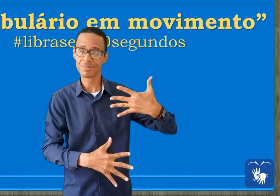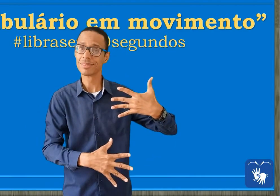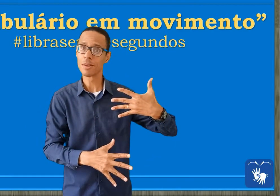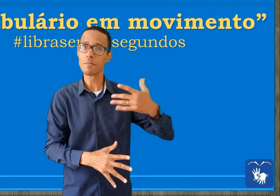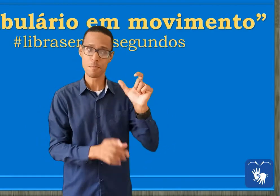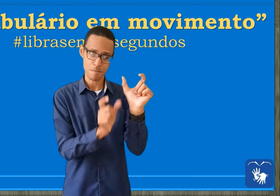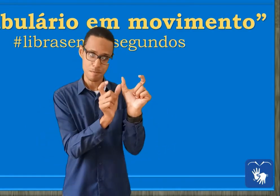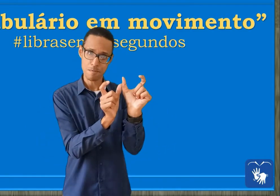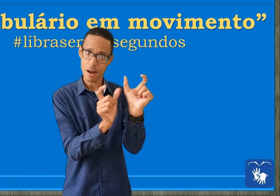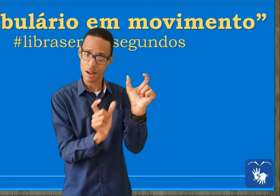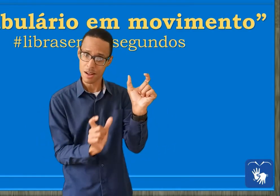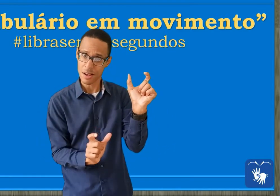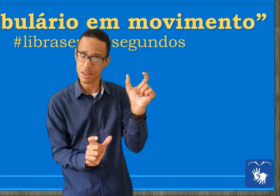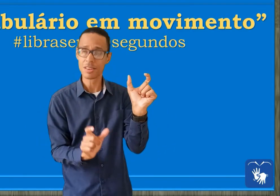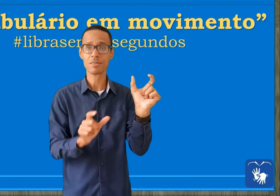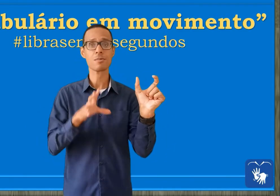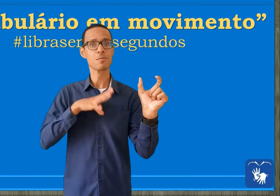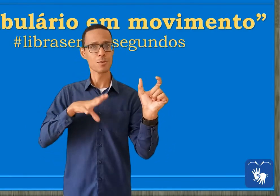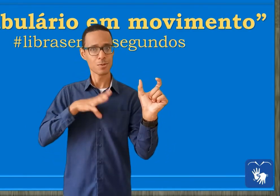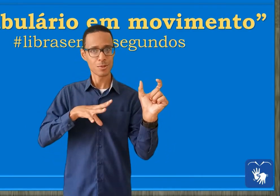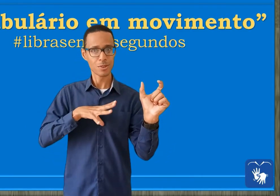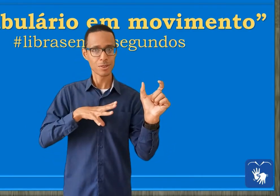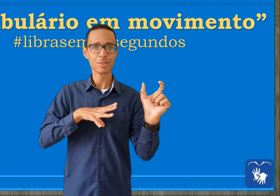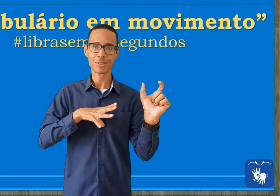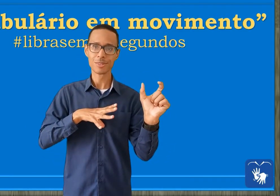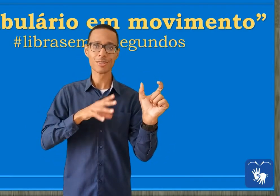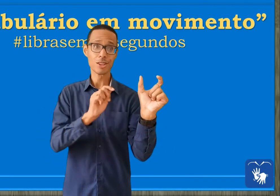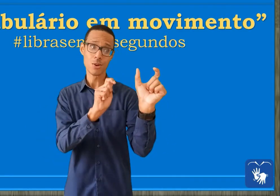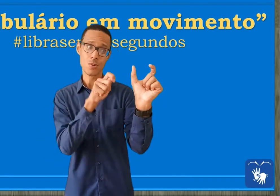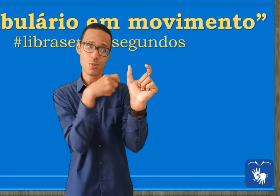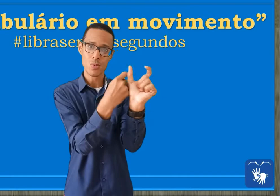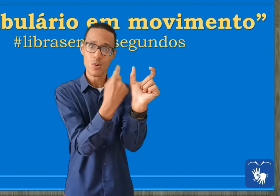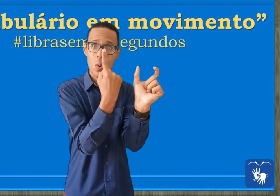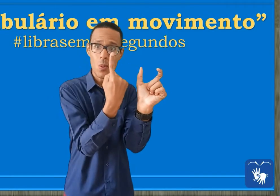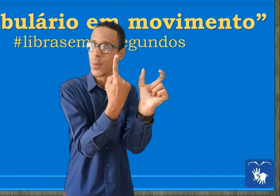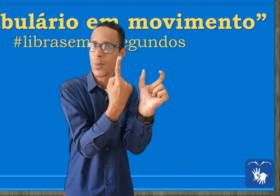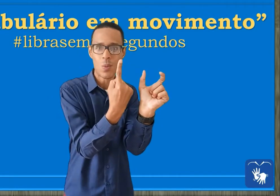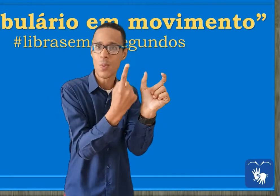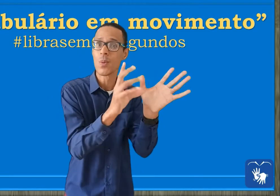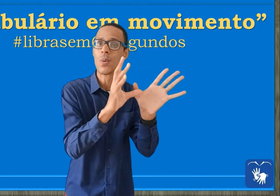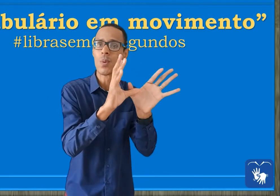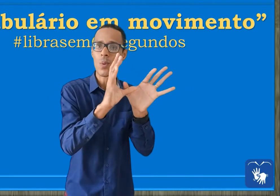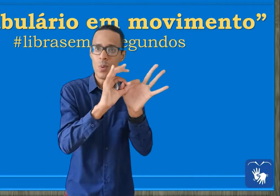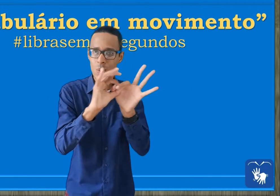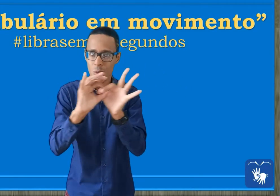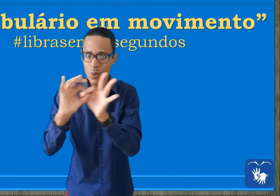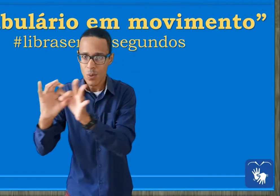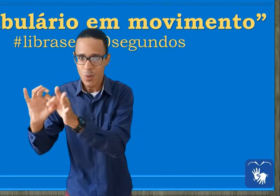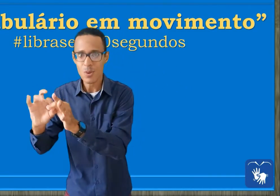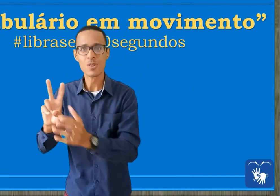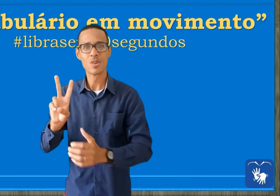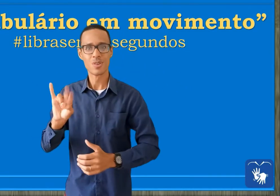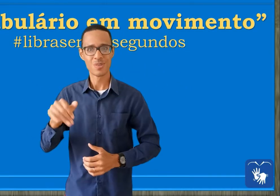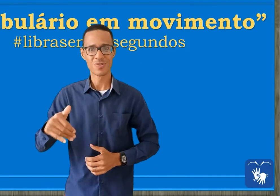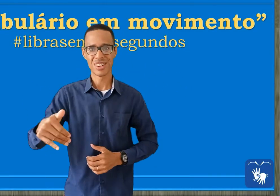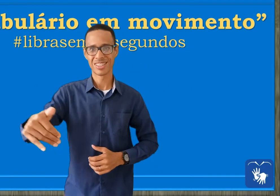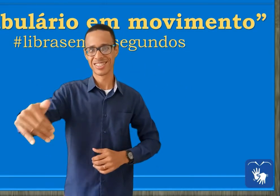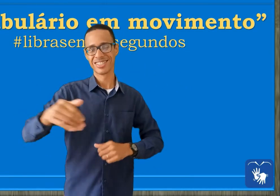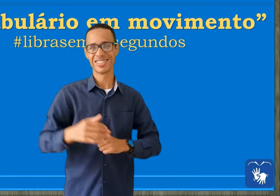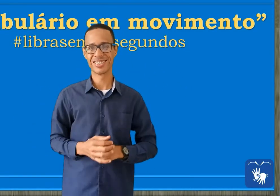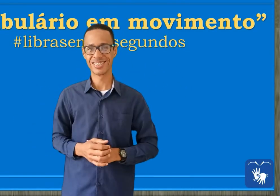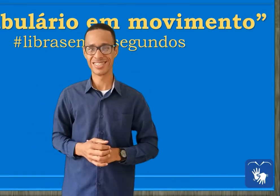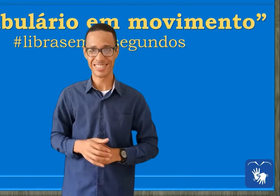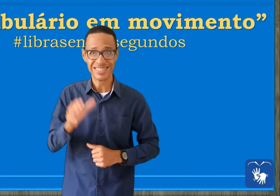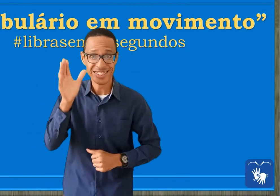contextos, e não apenas uma com o seu respectivo sinal.